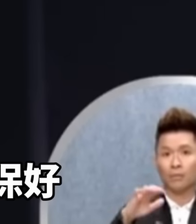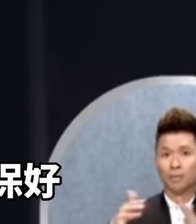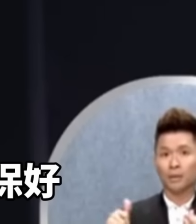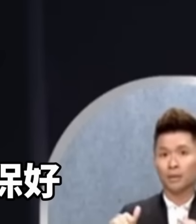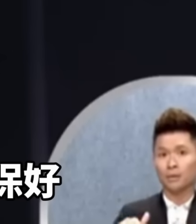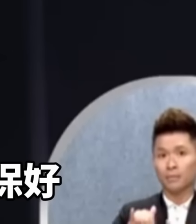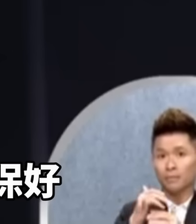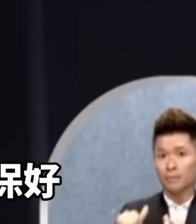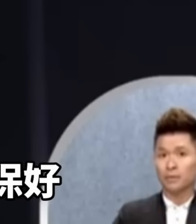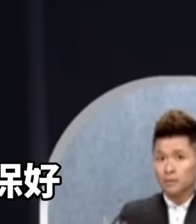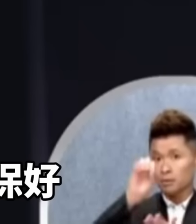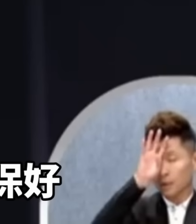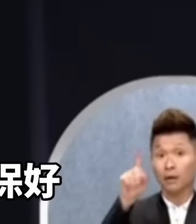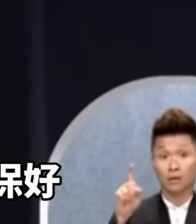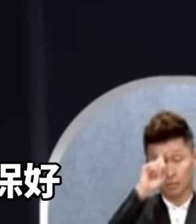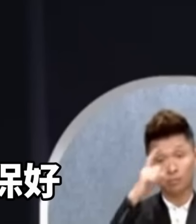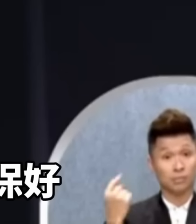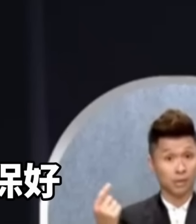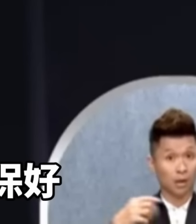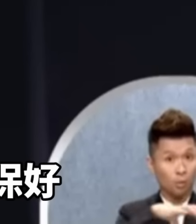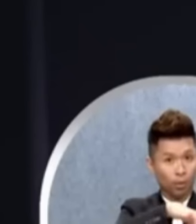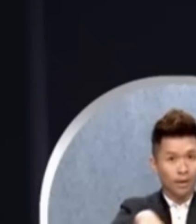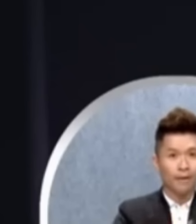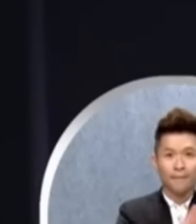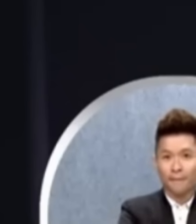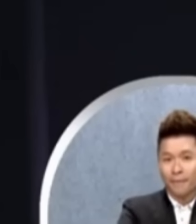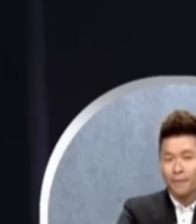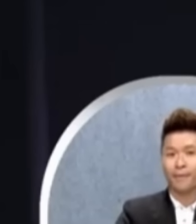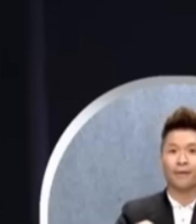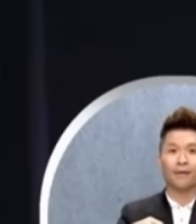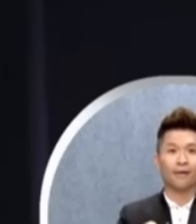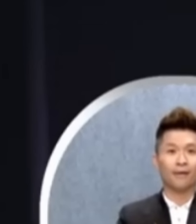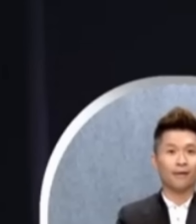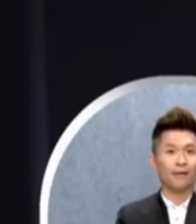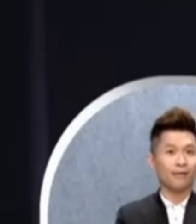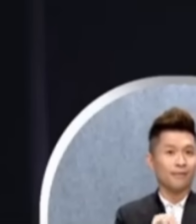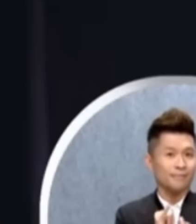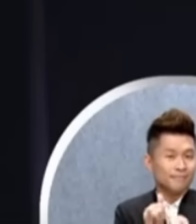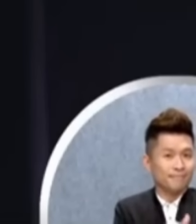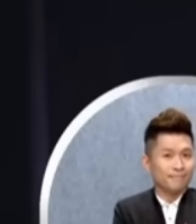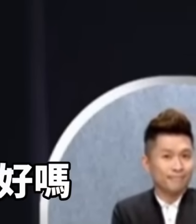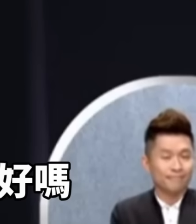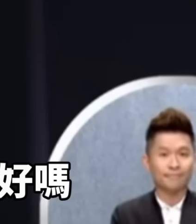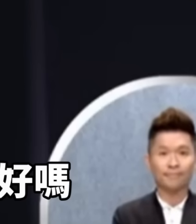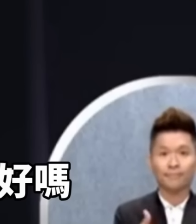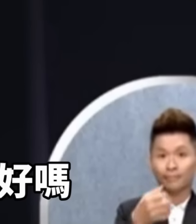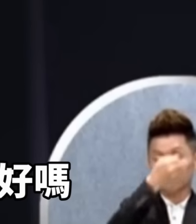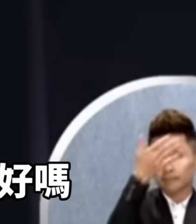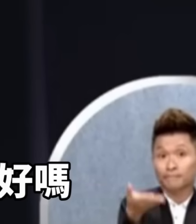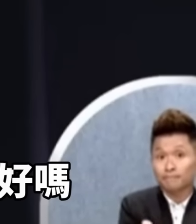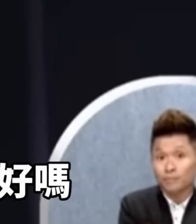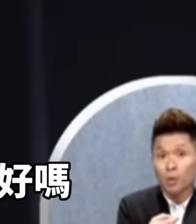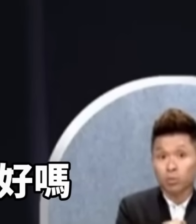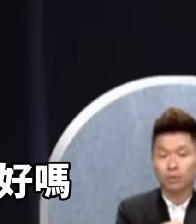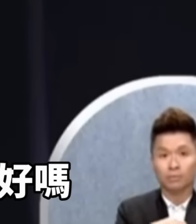民進黨也是希望經濟好 治安好 環保好 國土規劃好 那我們培養年輕人 年輕人現在教他加入民進黨不是更好嗎